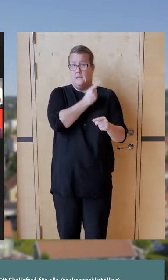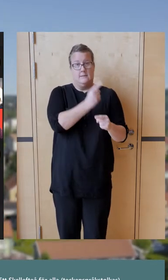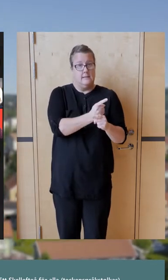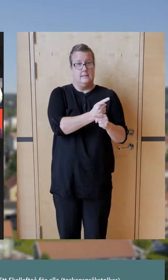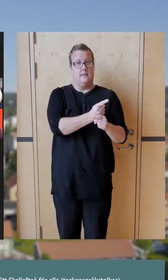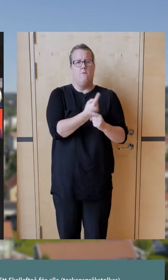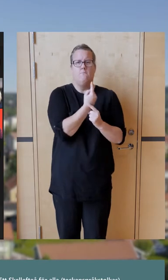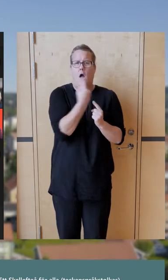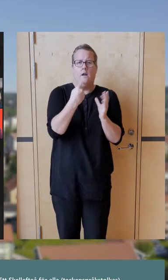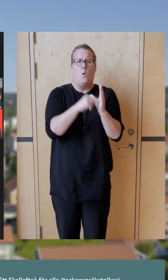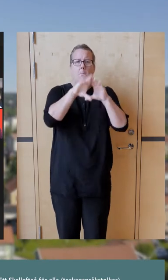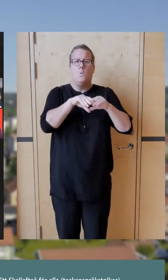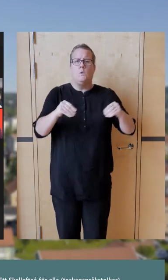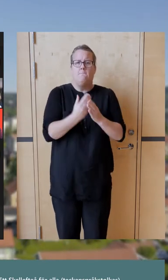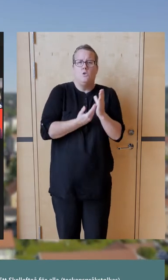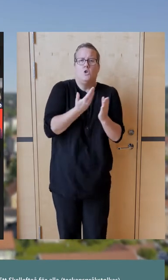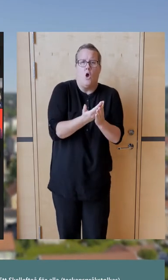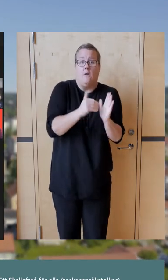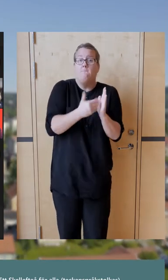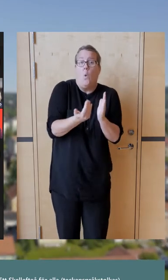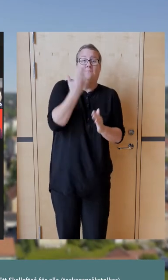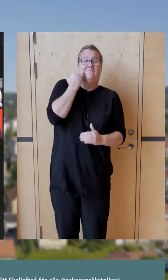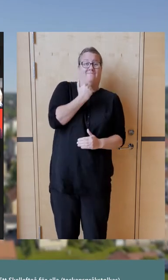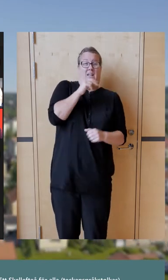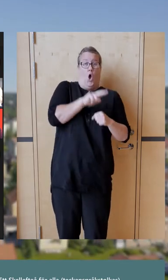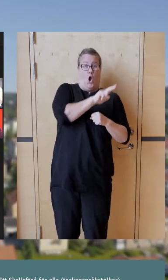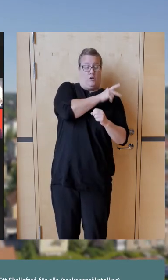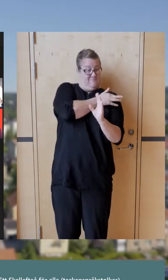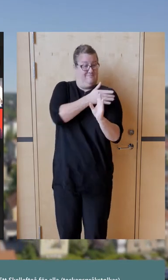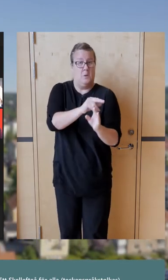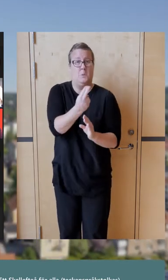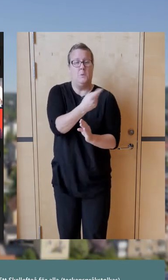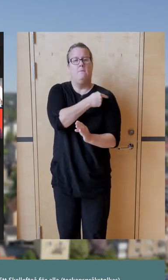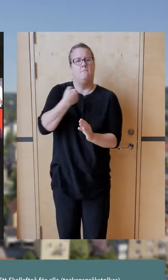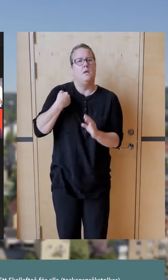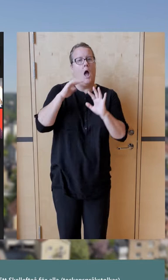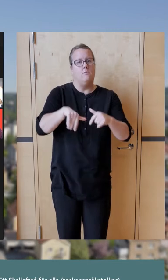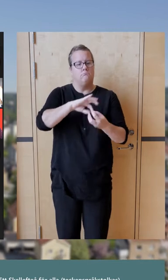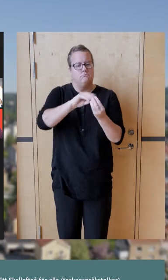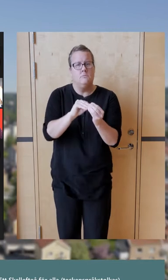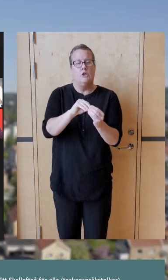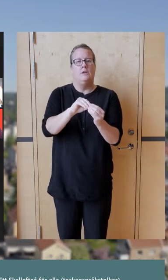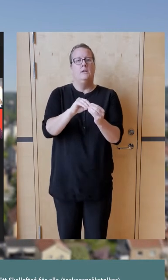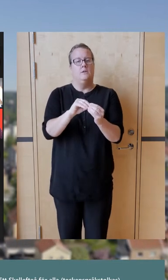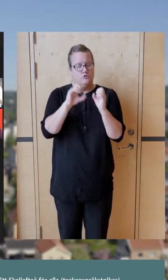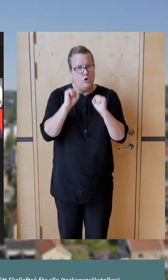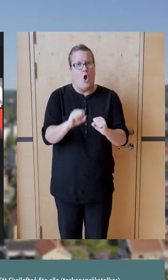Han sedan valet 2018 lagt in medel för att kunna driftsätta ett Nytt vård omsorgsboende Uppsala förslag om